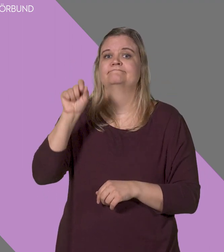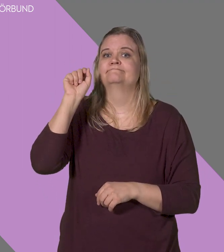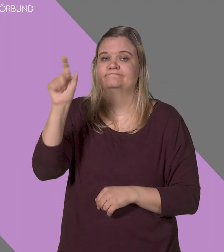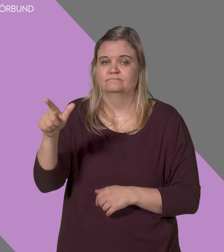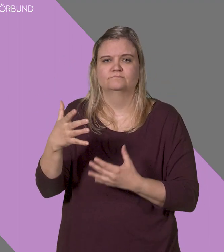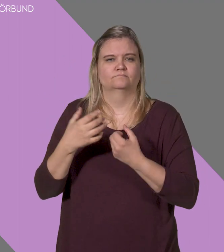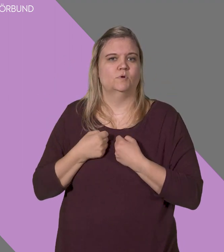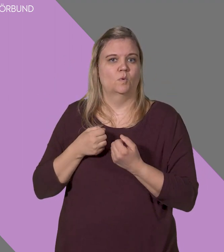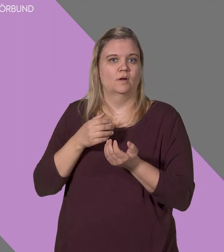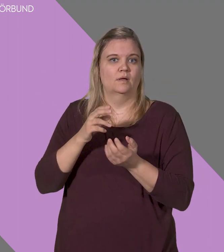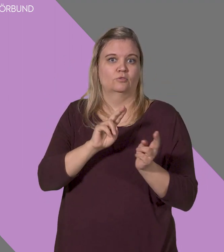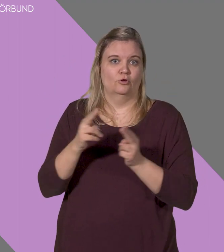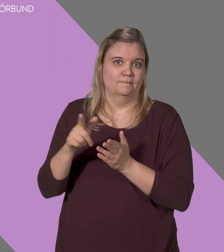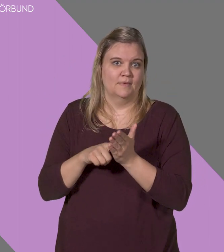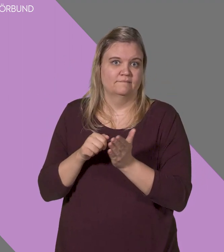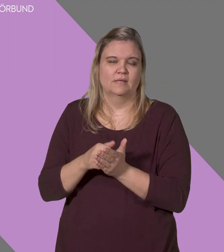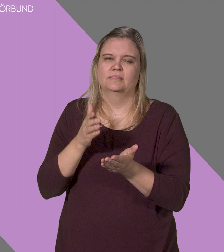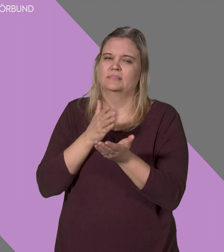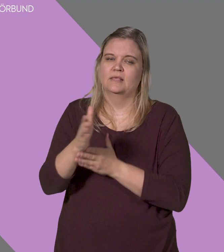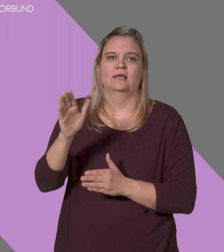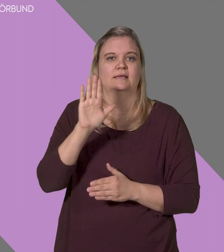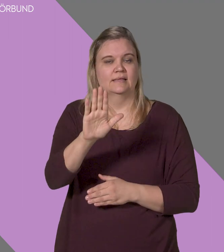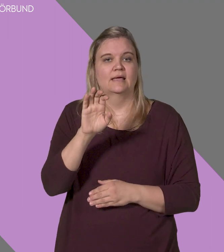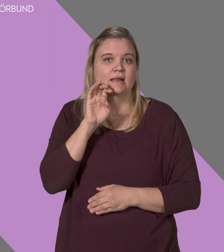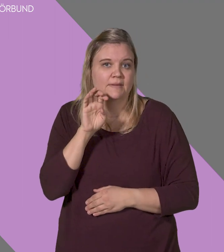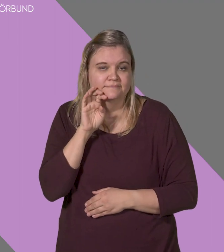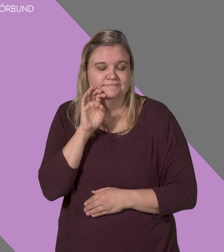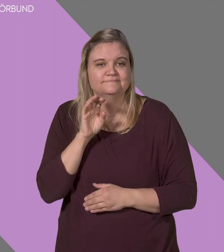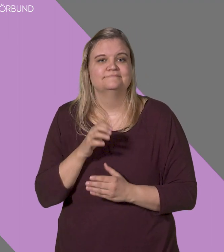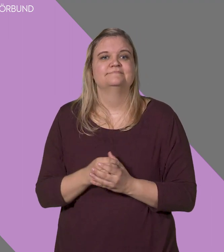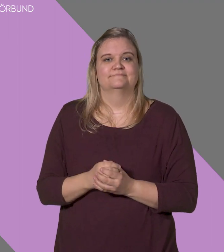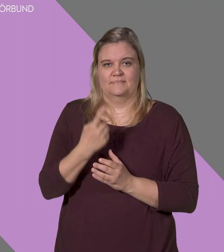så får du nyhetsbreven direkt i din e-post -